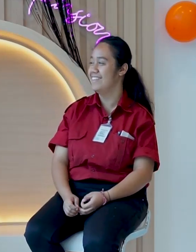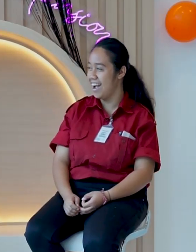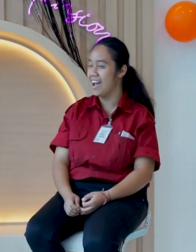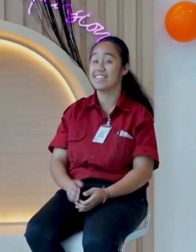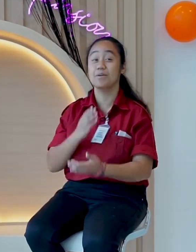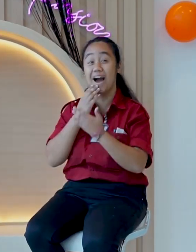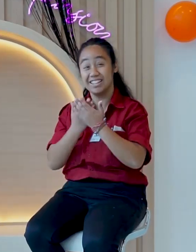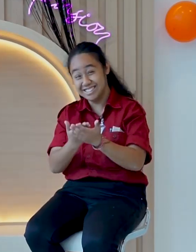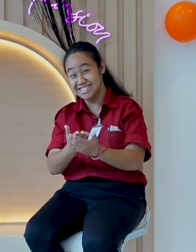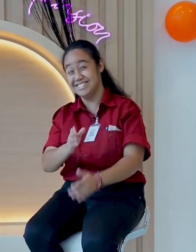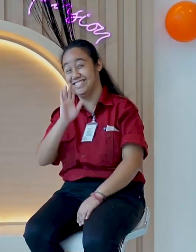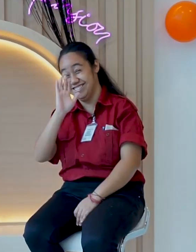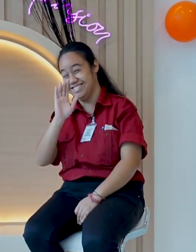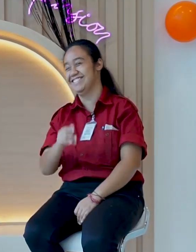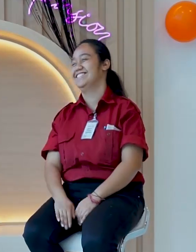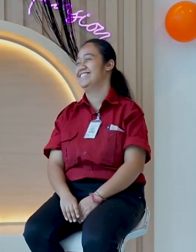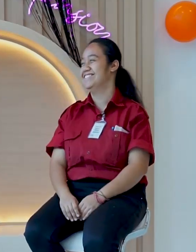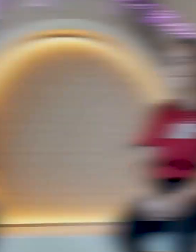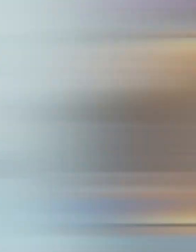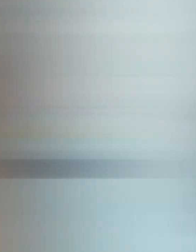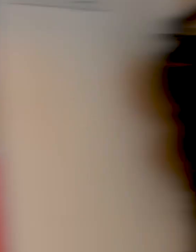Iya terima kasih